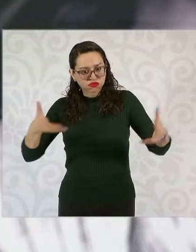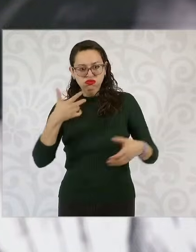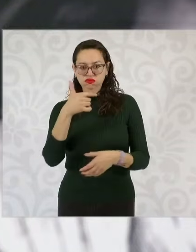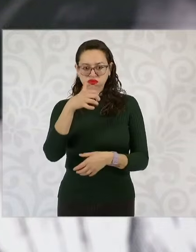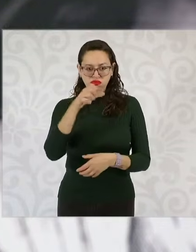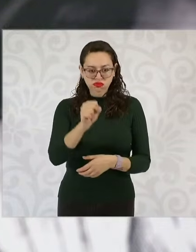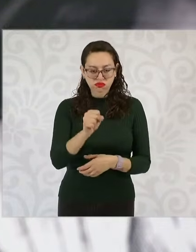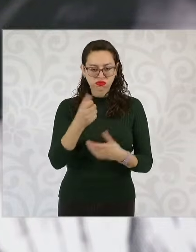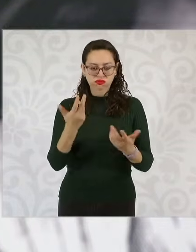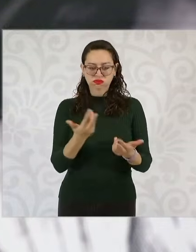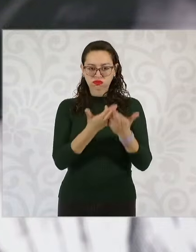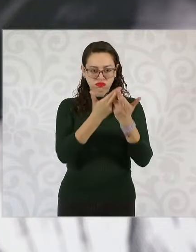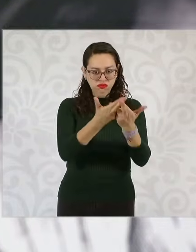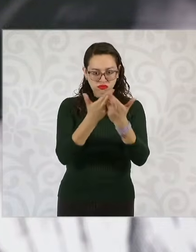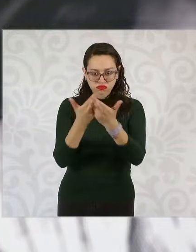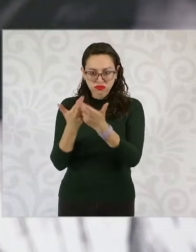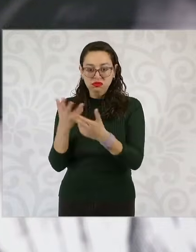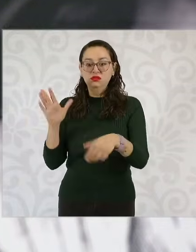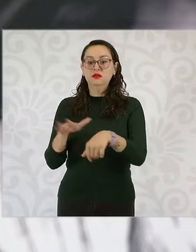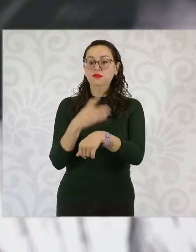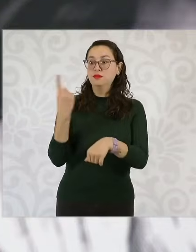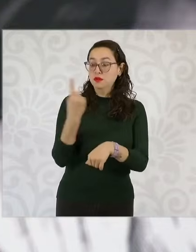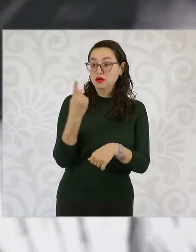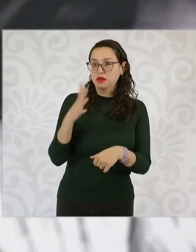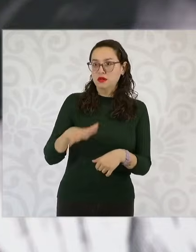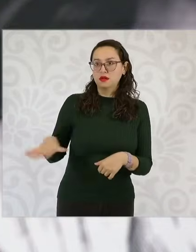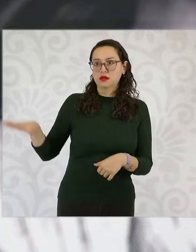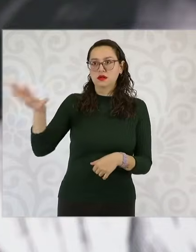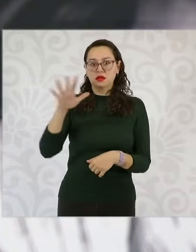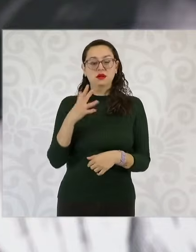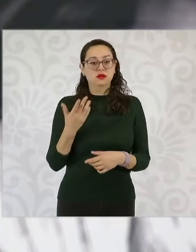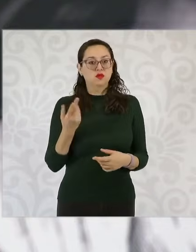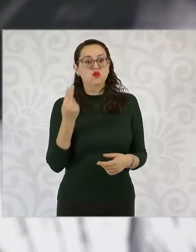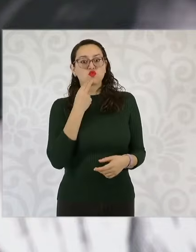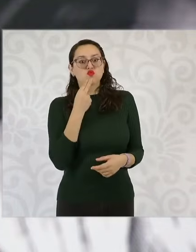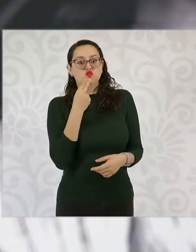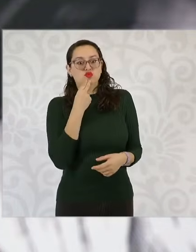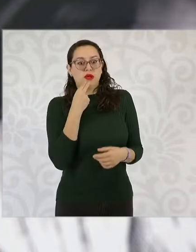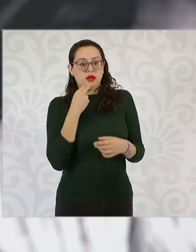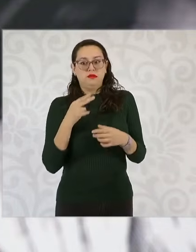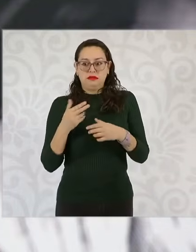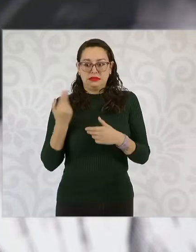aumento del consumo que tenemos por crecimiento económico y con el objetivo también de reducir